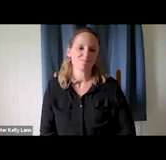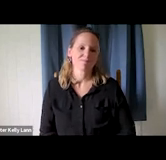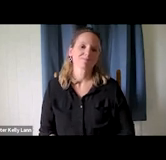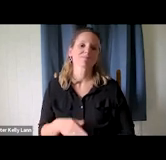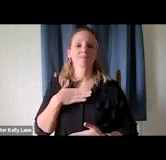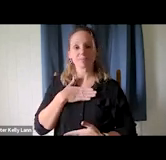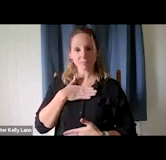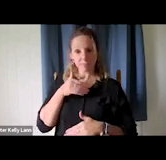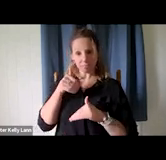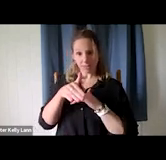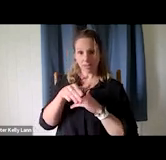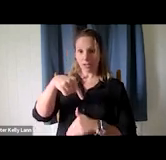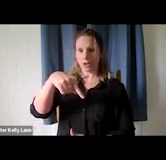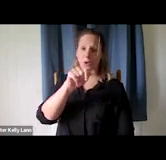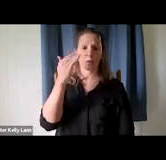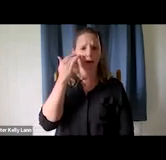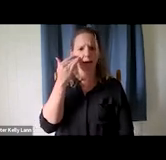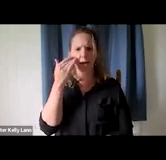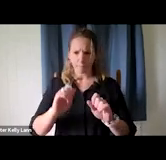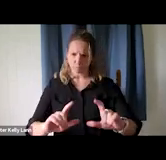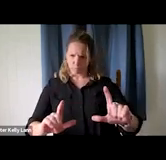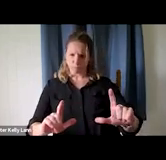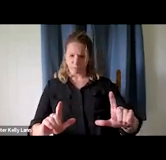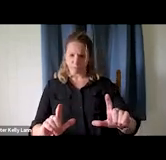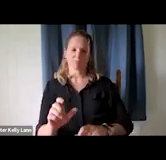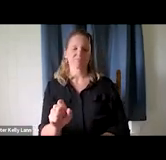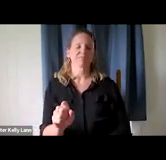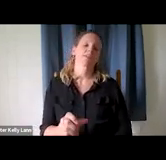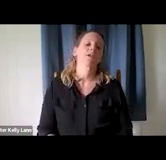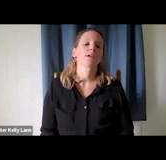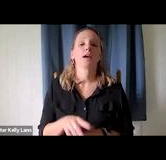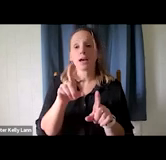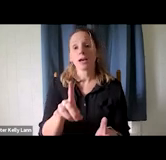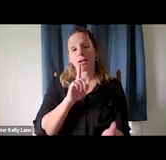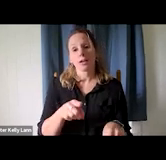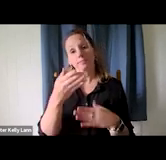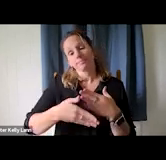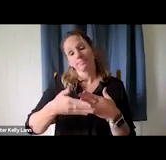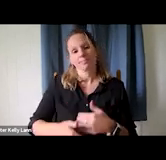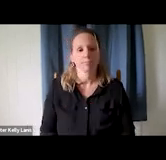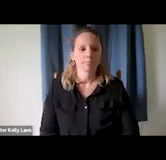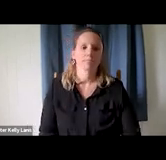a través de la función de preguntas y respuestas. Respondemos a las preguntas al final de las presentaciones